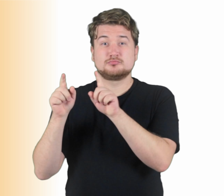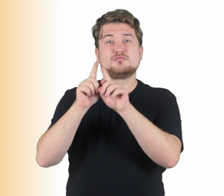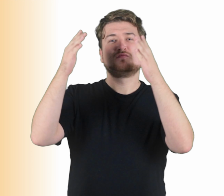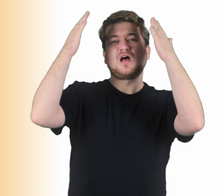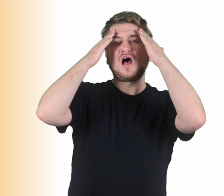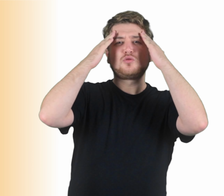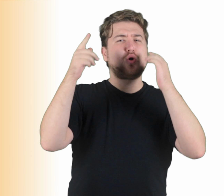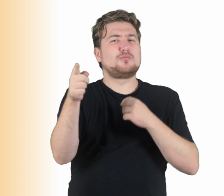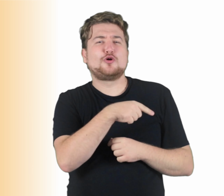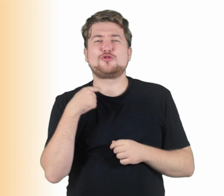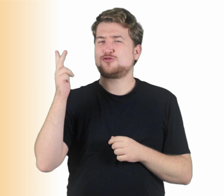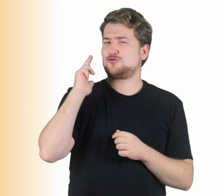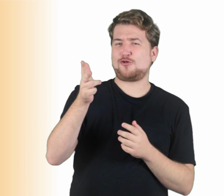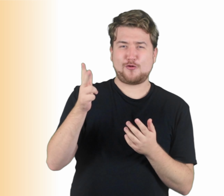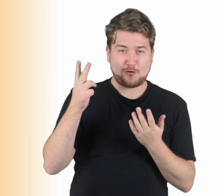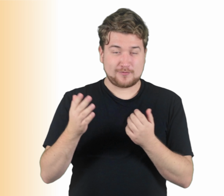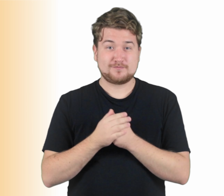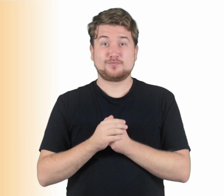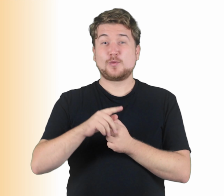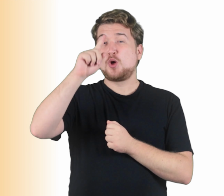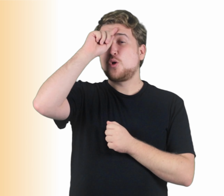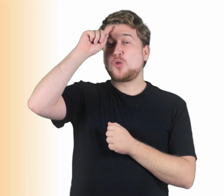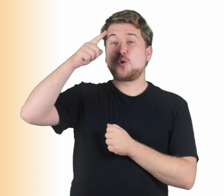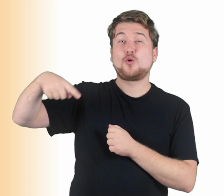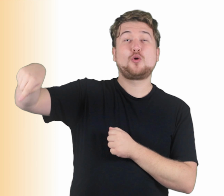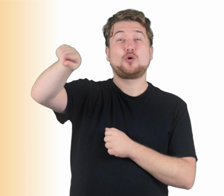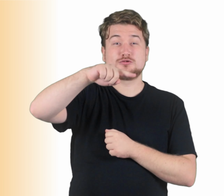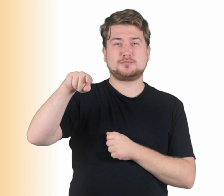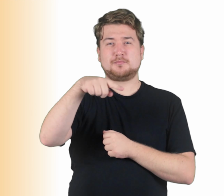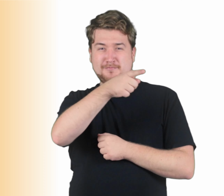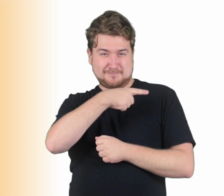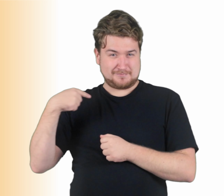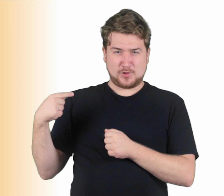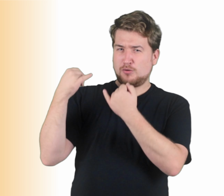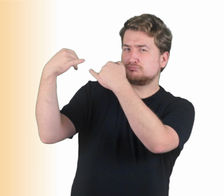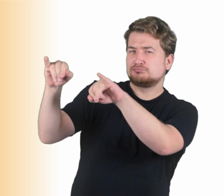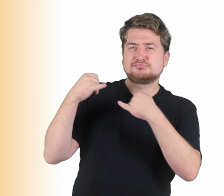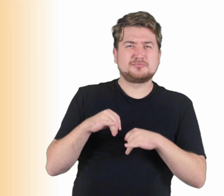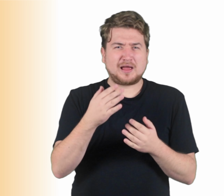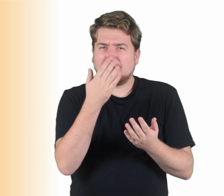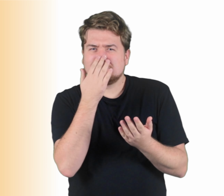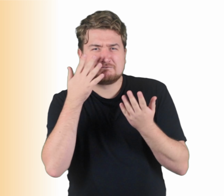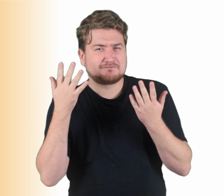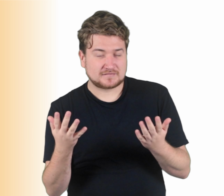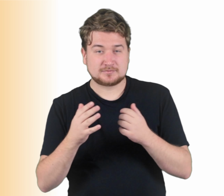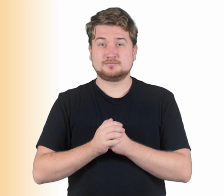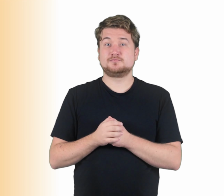i świadomość tego jacy jesteśmy i czym różnimy się od innych ludzi.